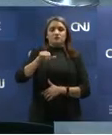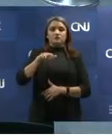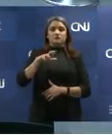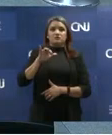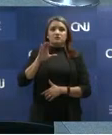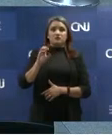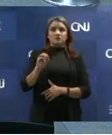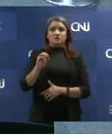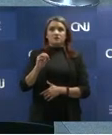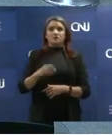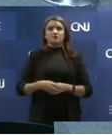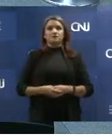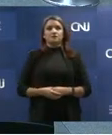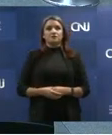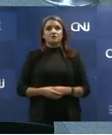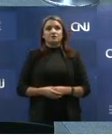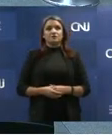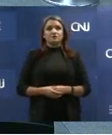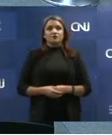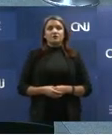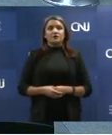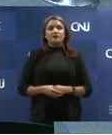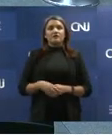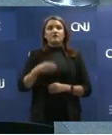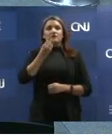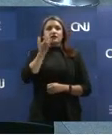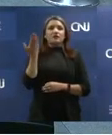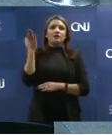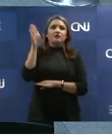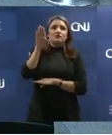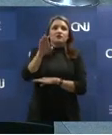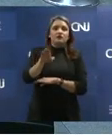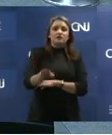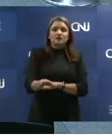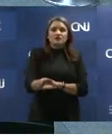Boa tarde Excelentíssimo Senhor Presidente desse Egrégio desta Igreja.